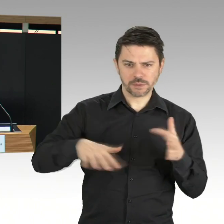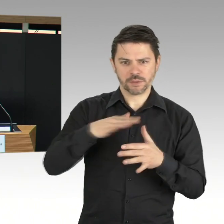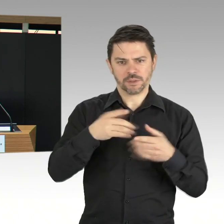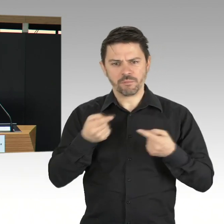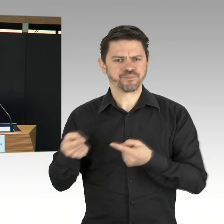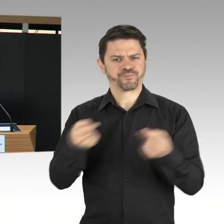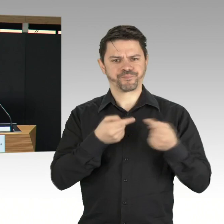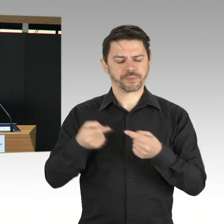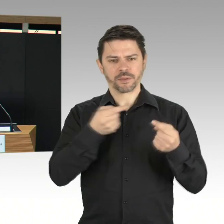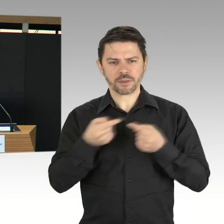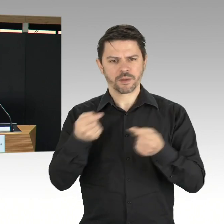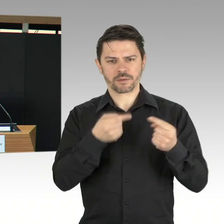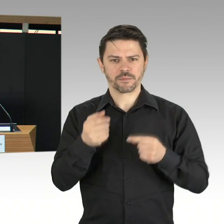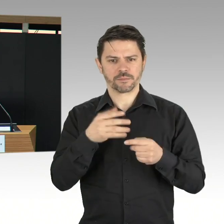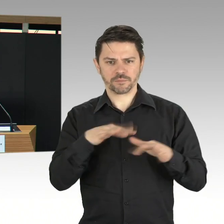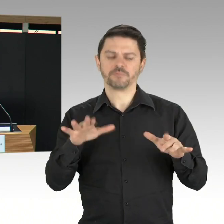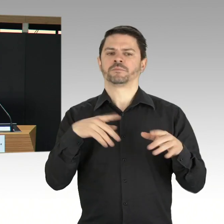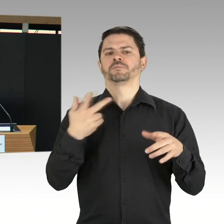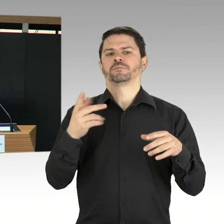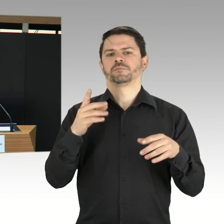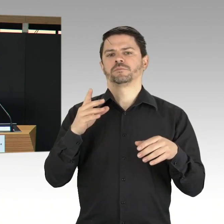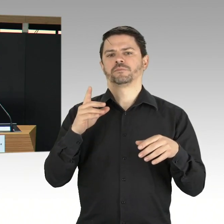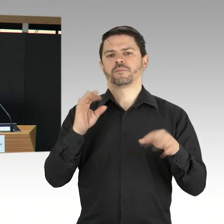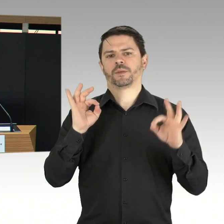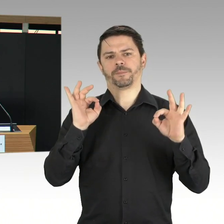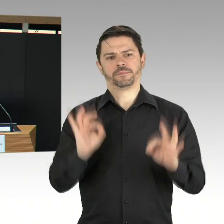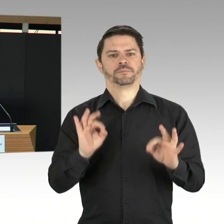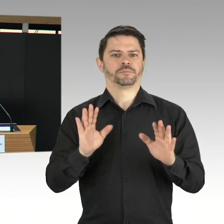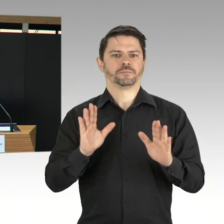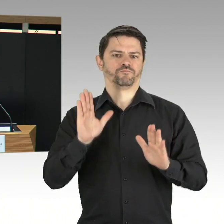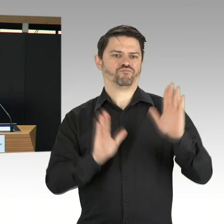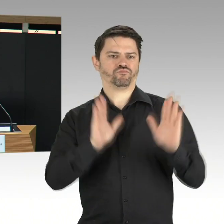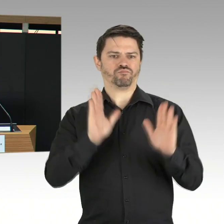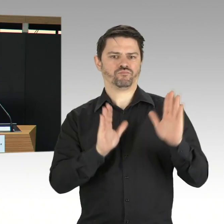Grundsätzlich hat die Landeskompetenz Berlin